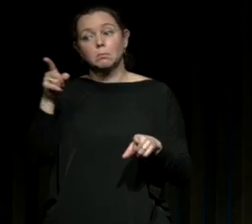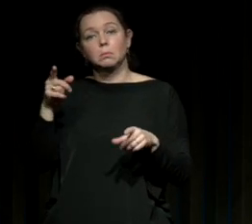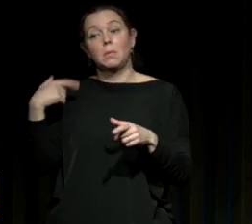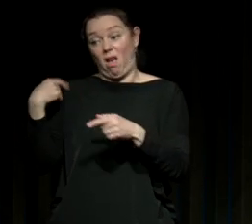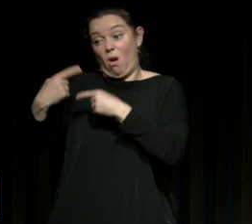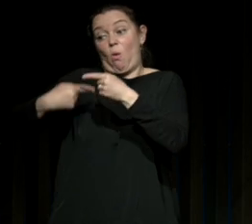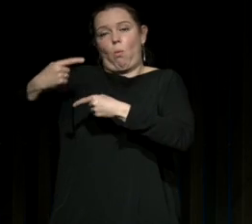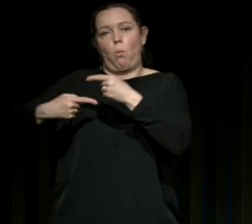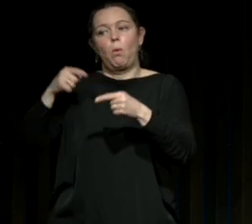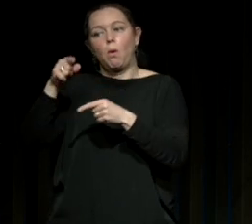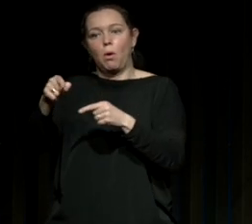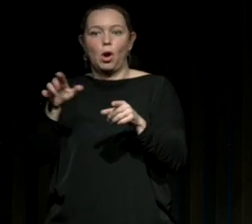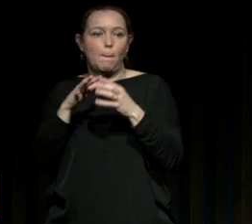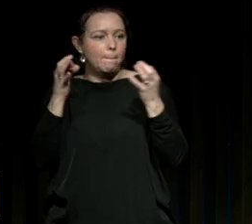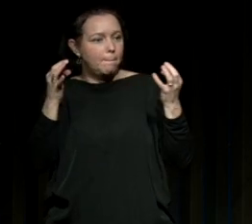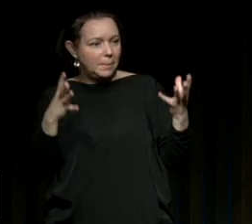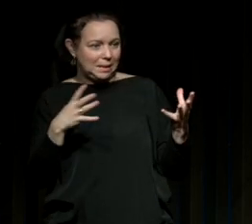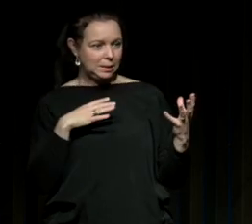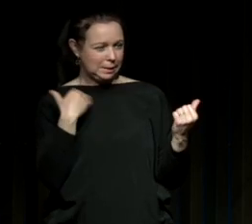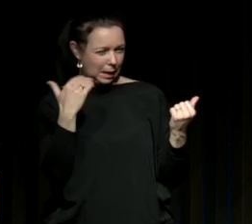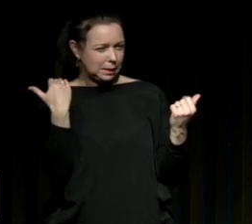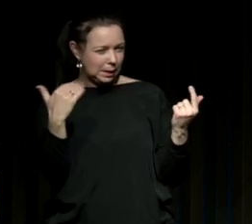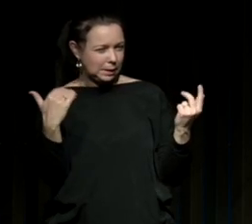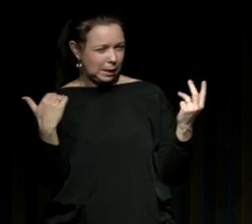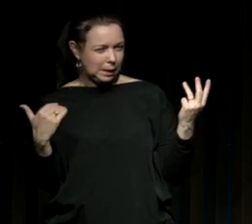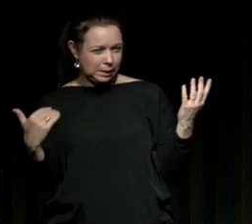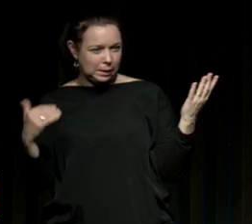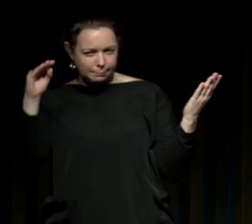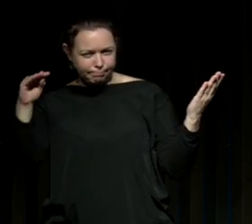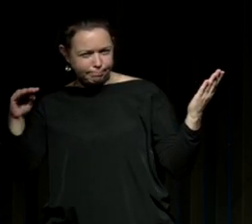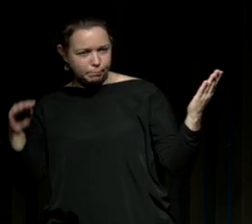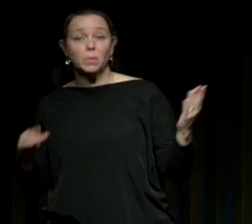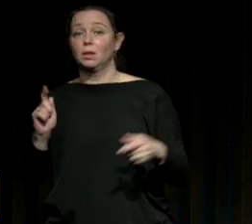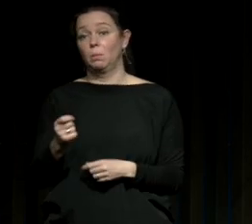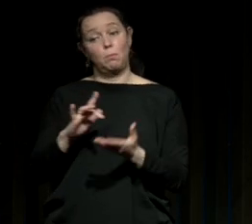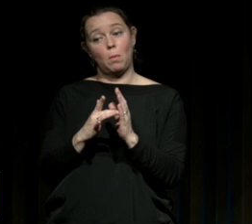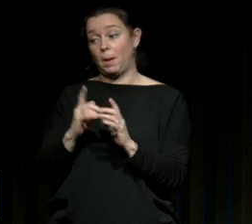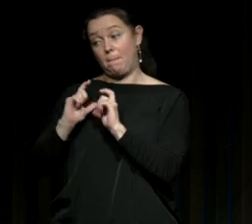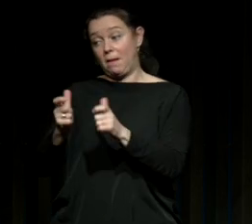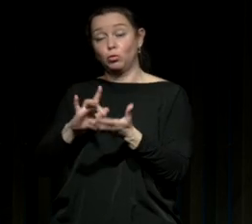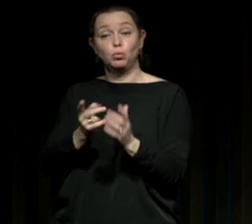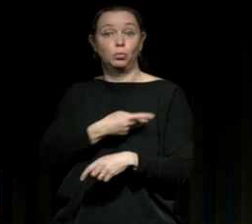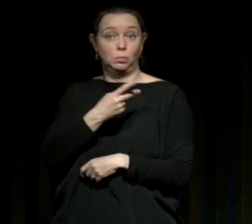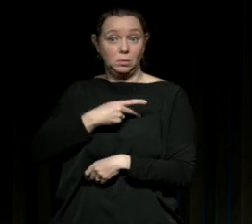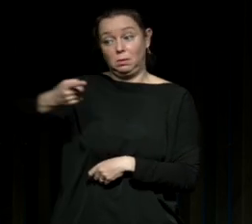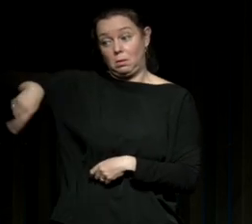espèce de cartographie minimale que tout médecin devrait prendre en compte pour s'occuper de cette